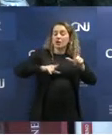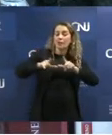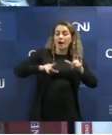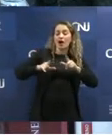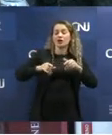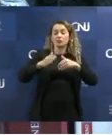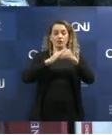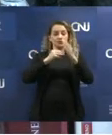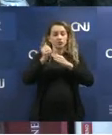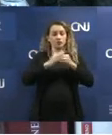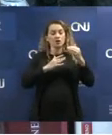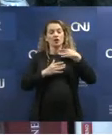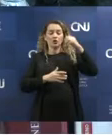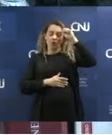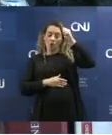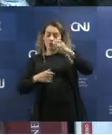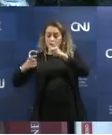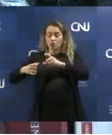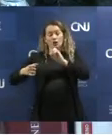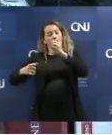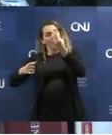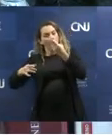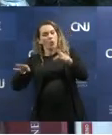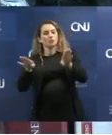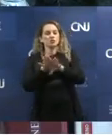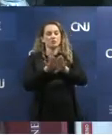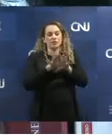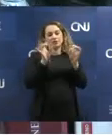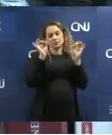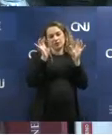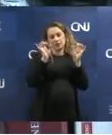seja também especialmente pelo fato de que nós estamos tratando uma situação